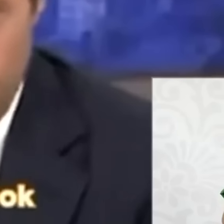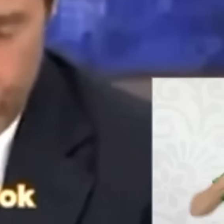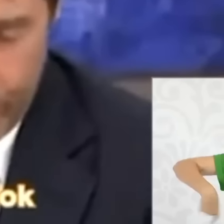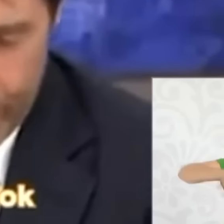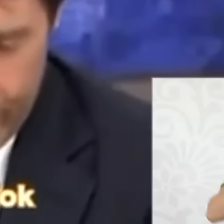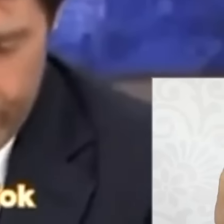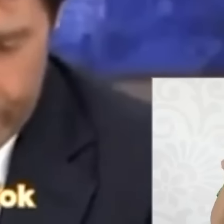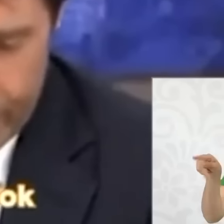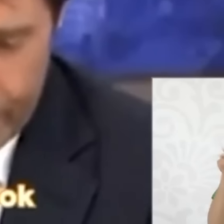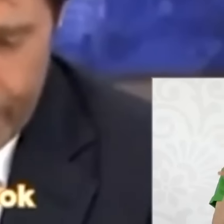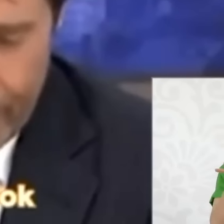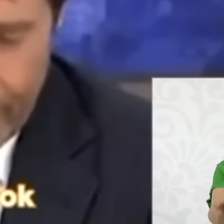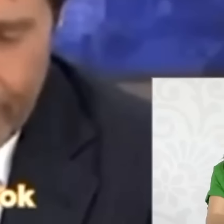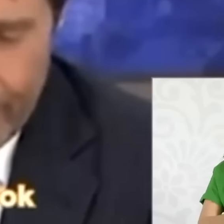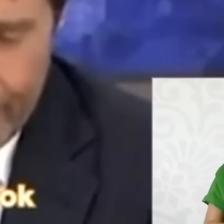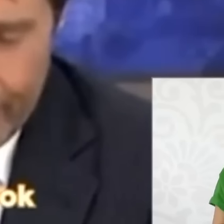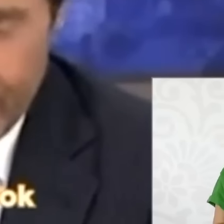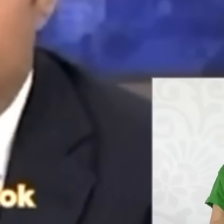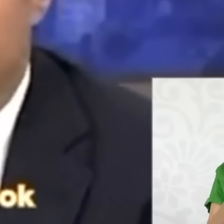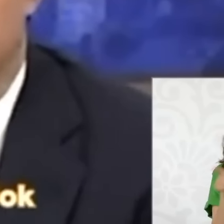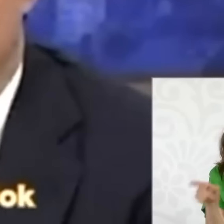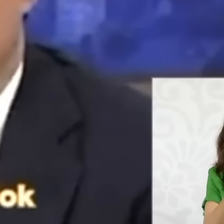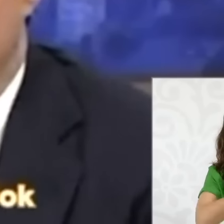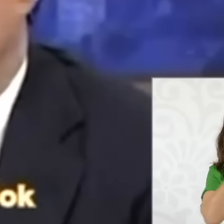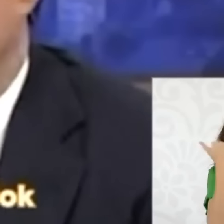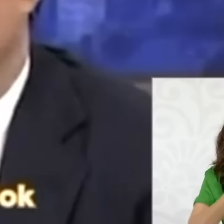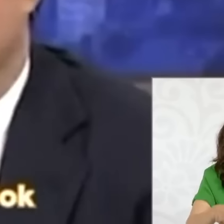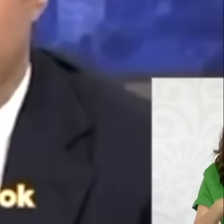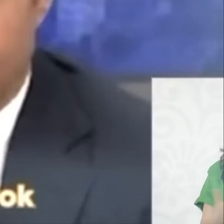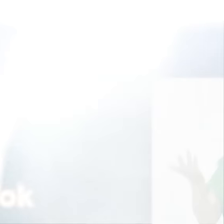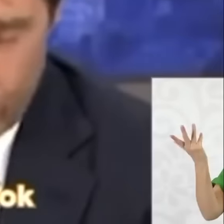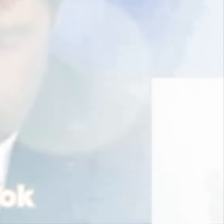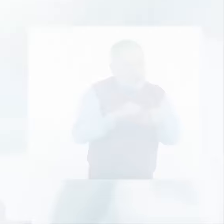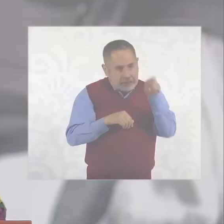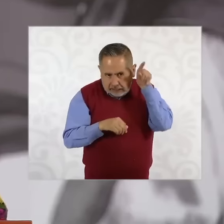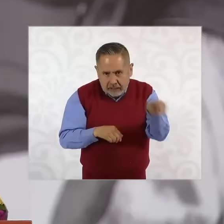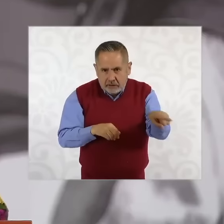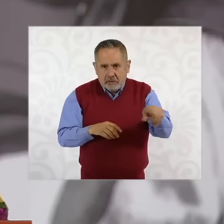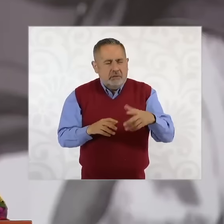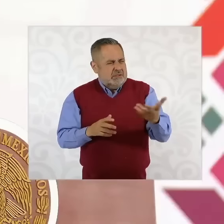fueron recibidas con firmeza por el gobierno de México. La presidenta Claudia Shainbom no